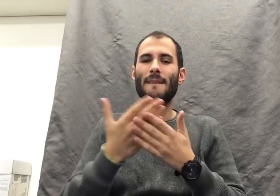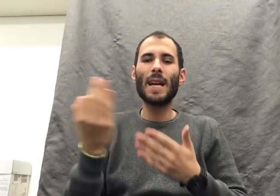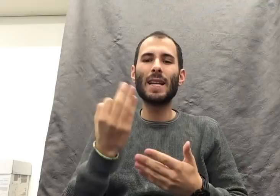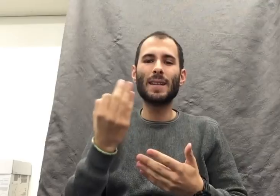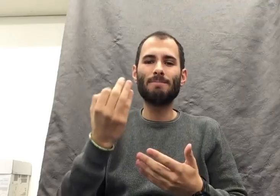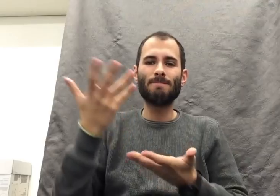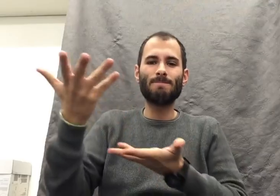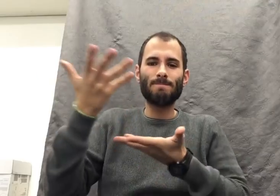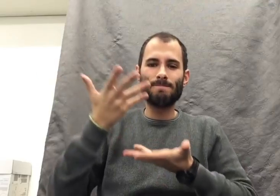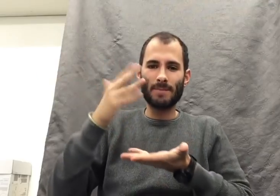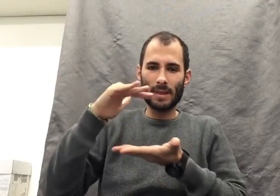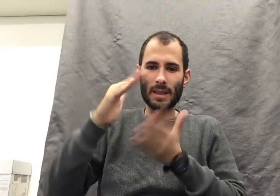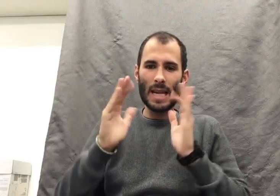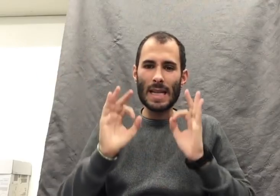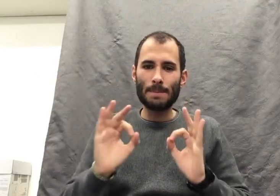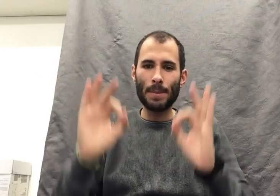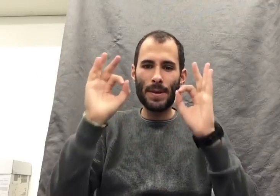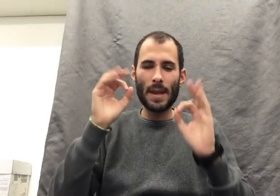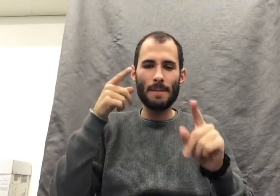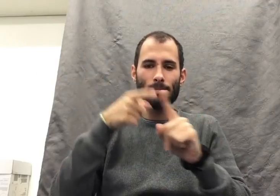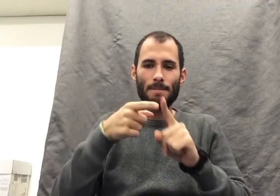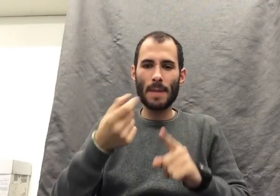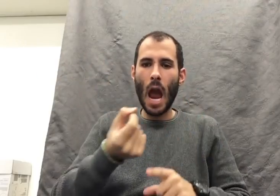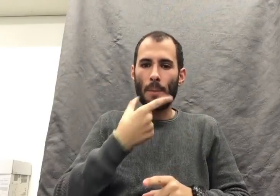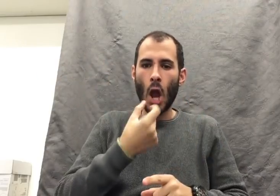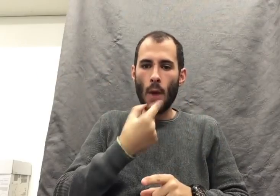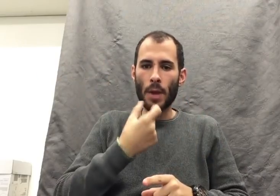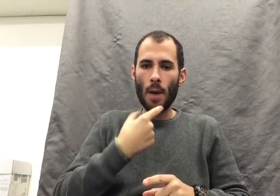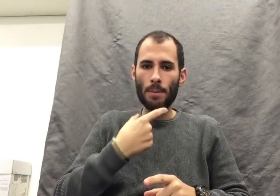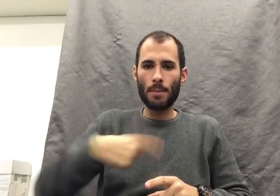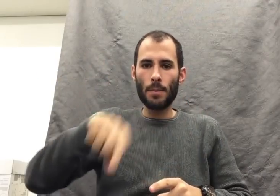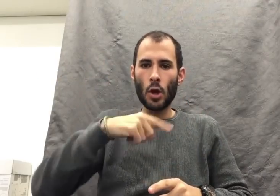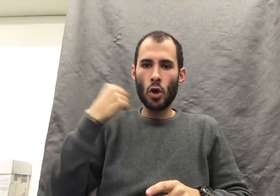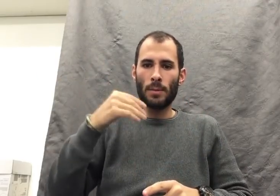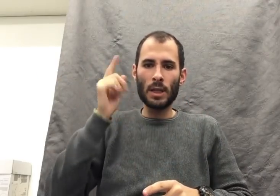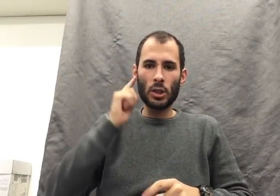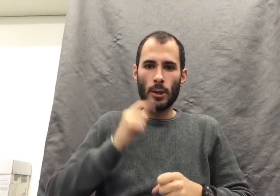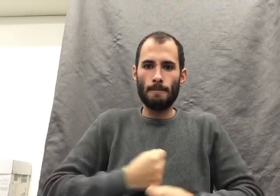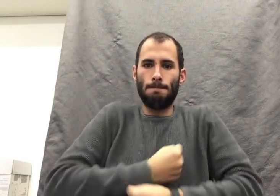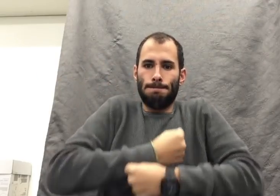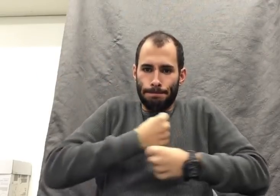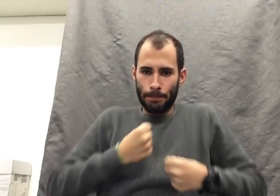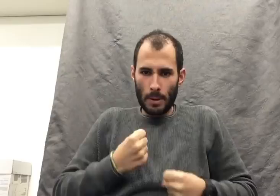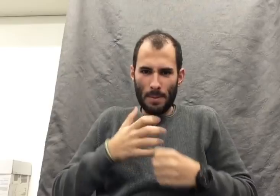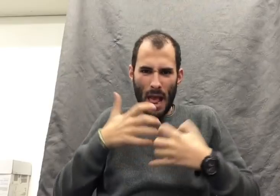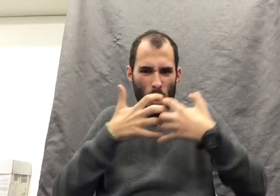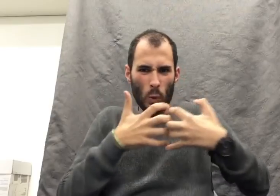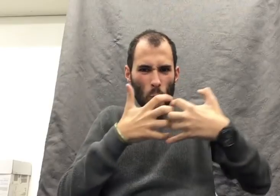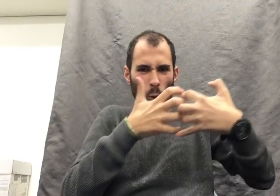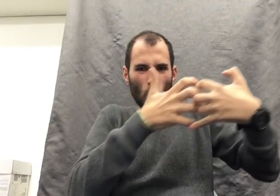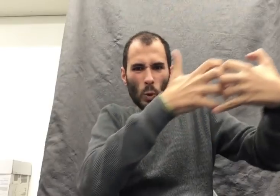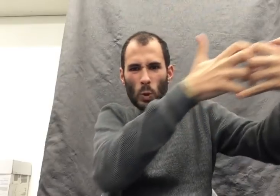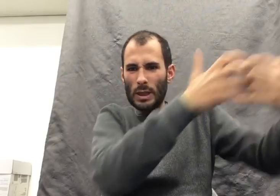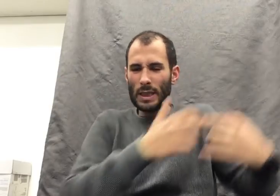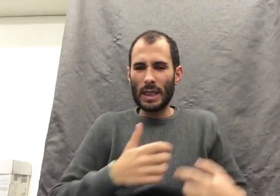que me traigan una caja con pastillas especiales para que la juventud sorda se empodere aún más en la lucha,